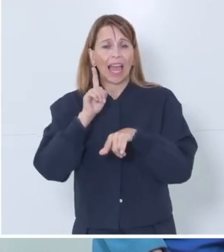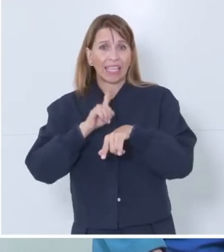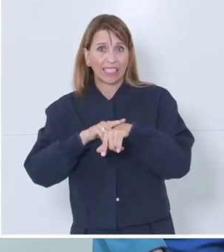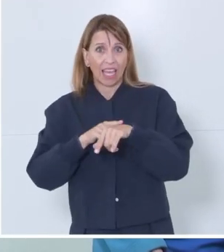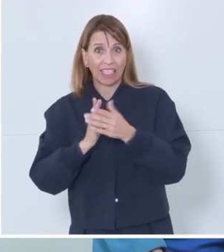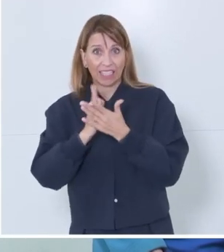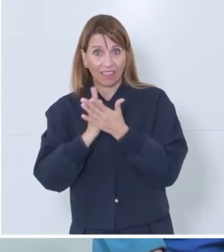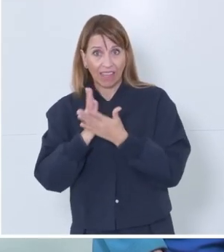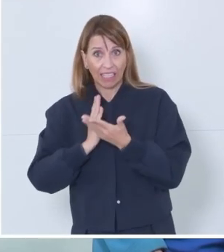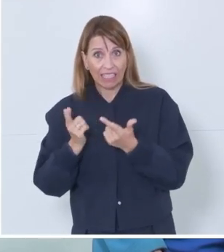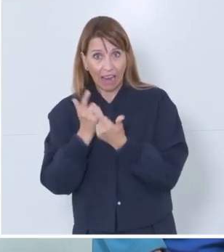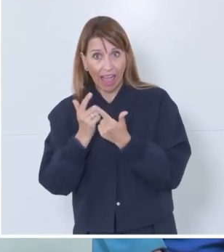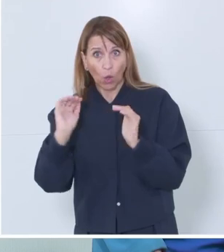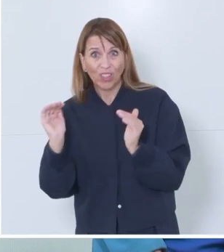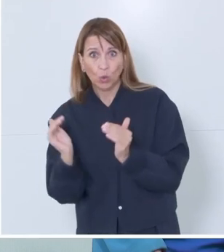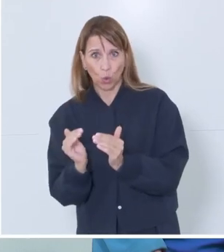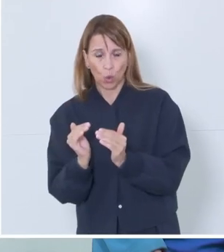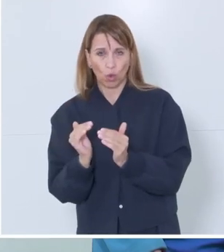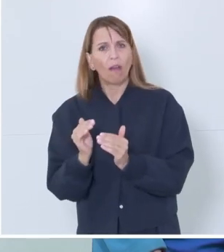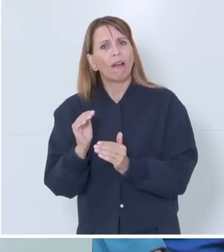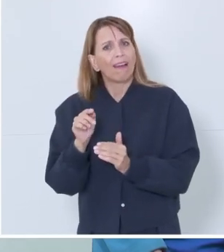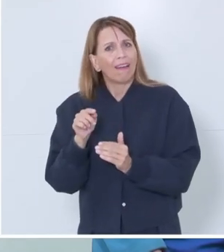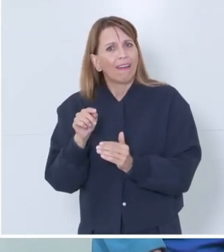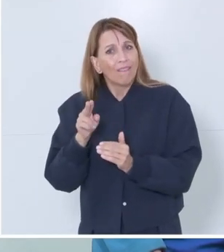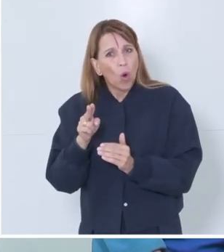zurückgegangen, weil wir einfach eine geringere Grundgesamtheit haben,